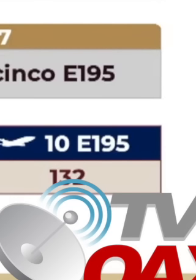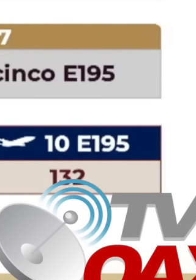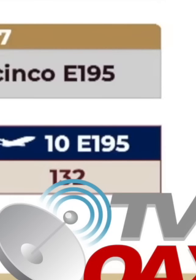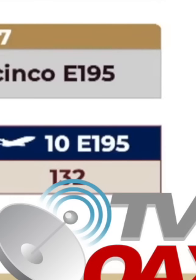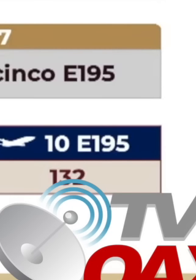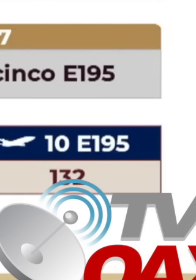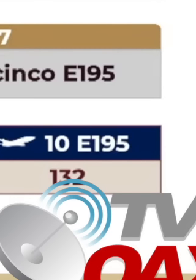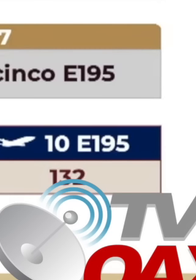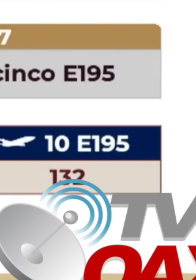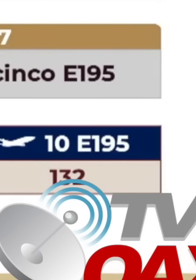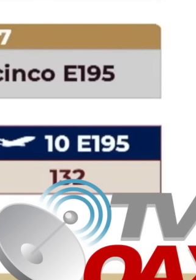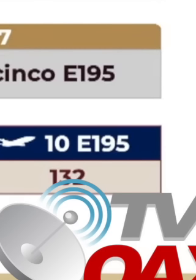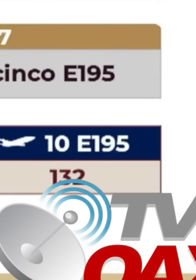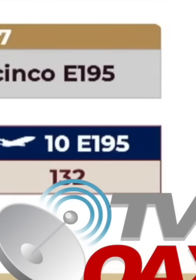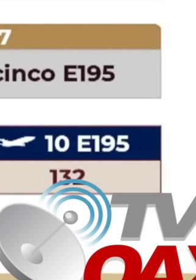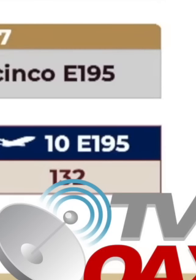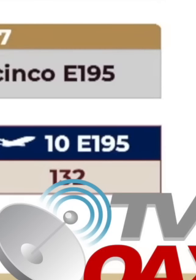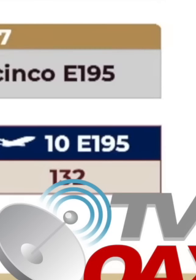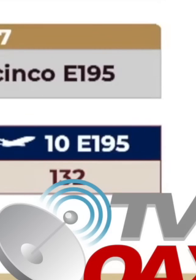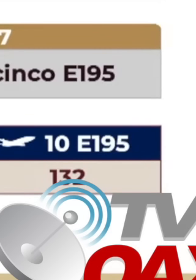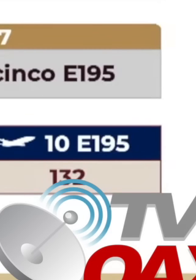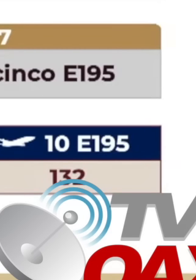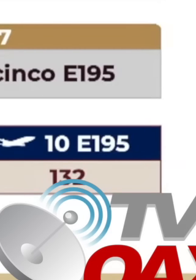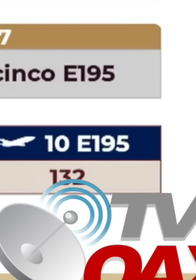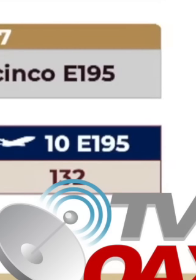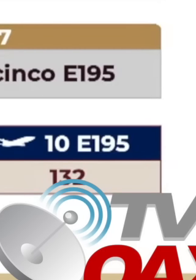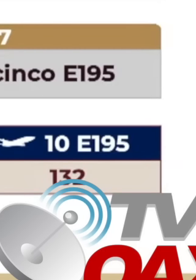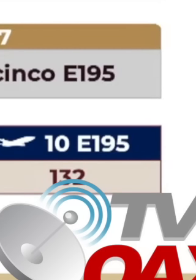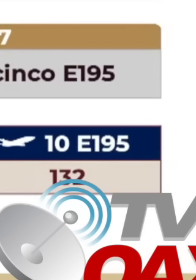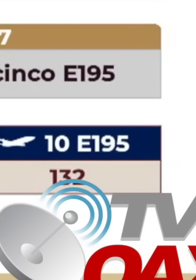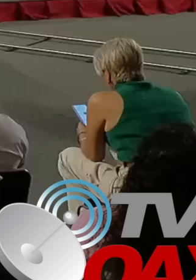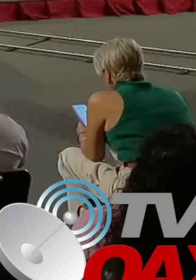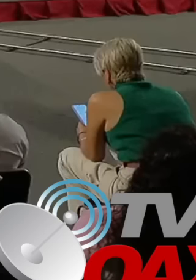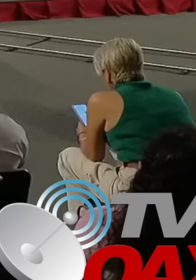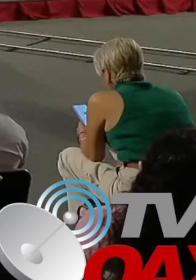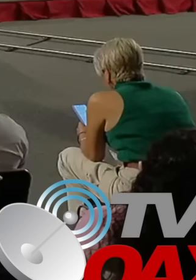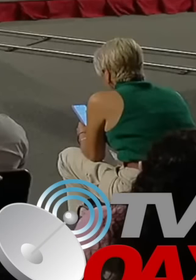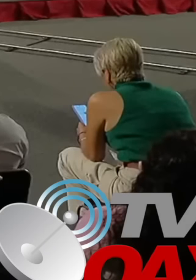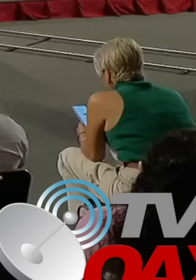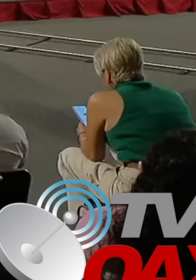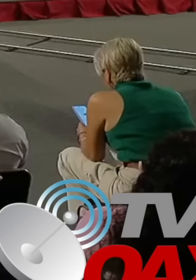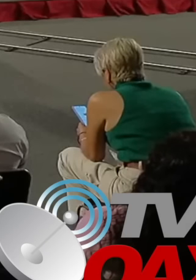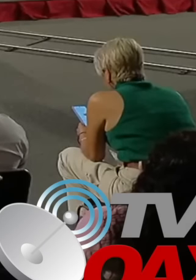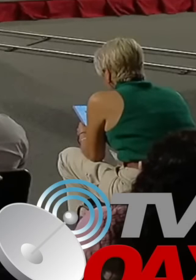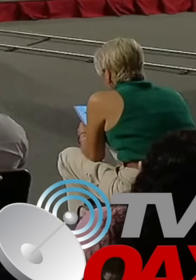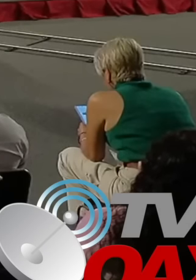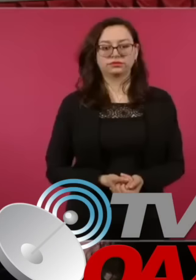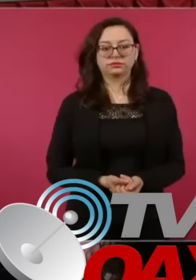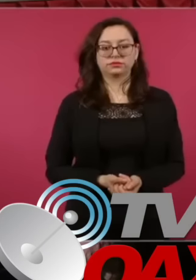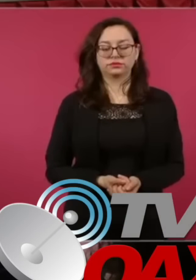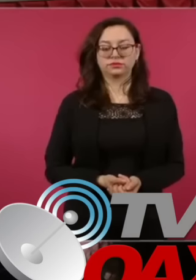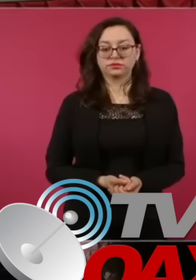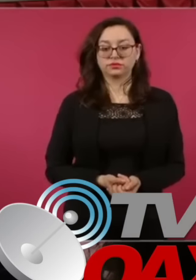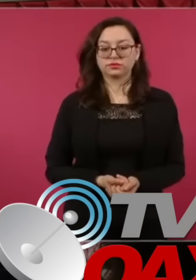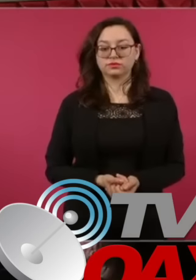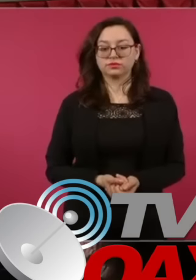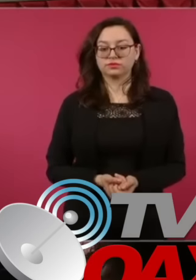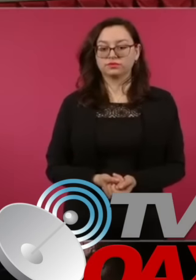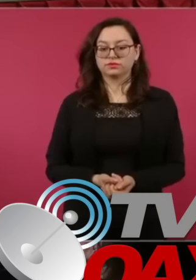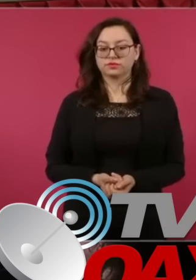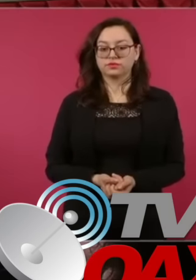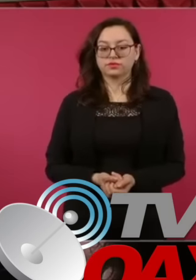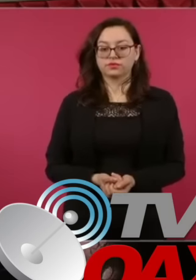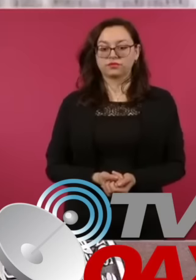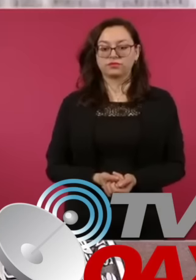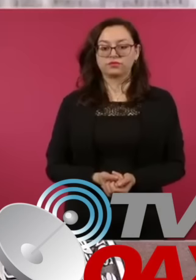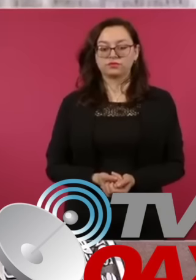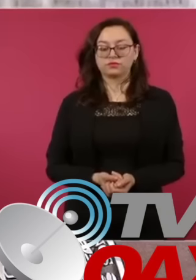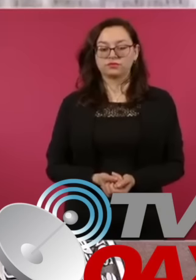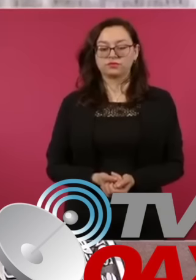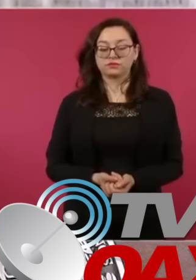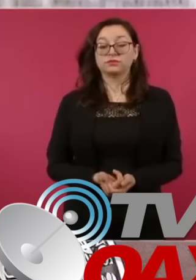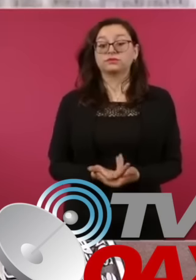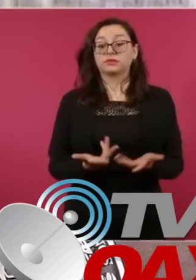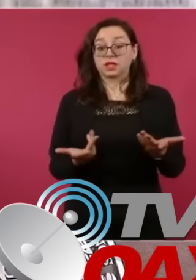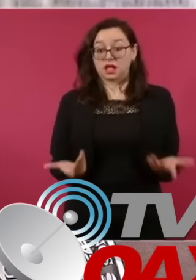de le 195 de 132 para proporcionar mayor Confort a los pasajeros siguiente por favor estos aviones